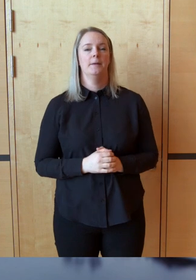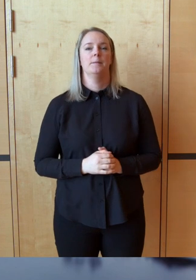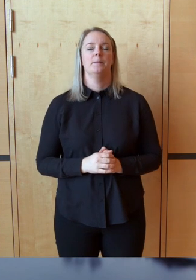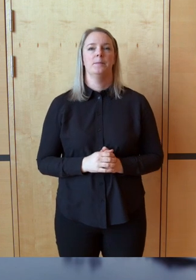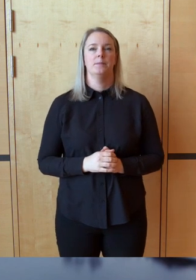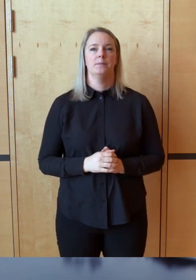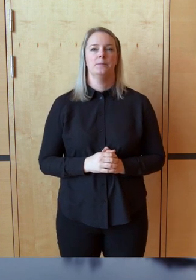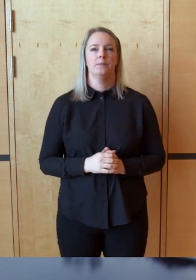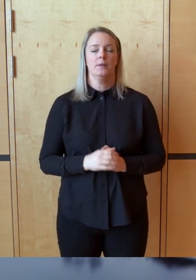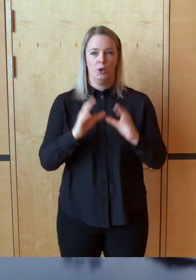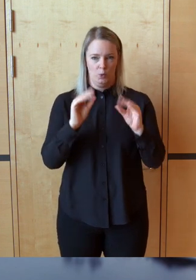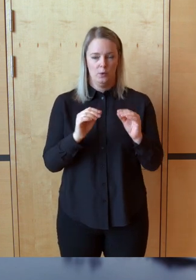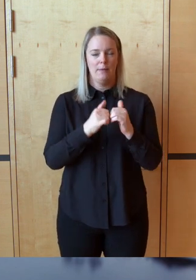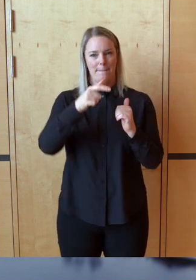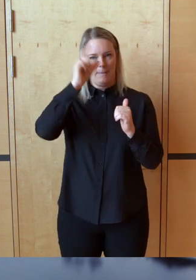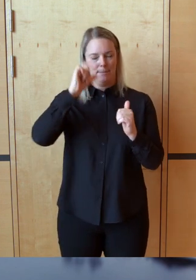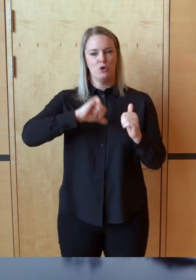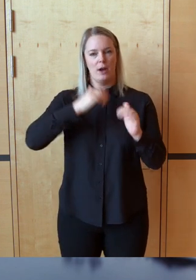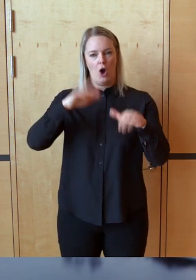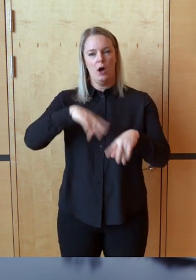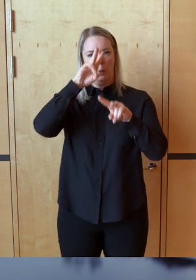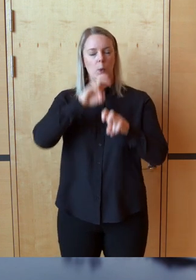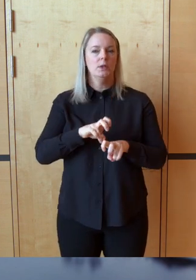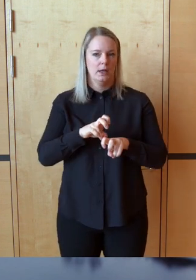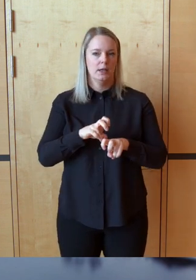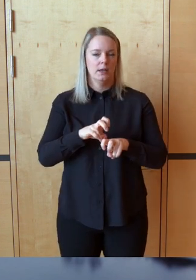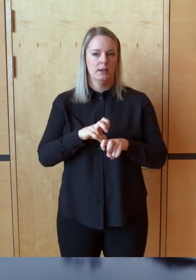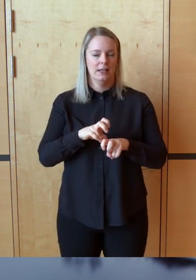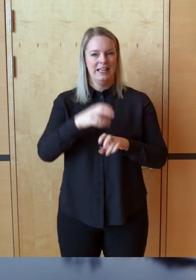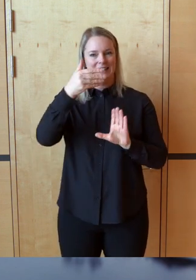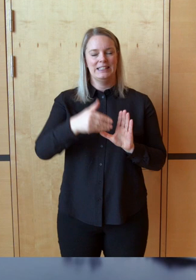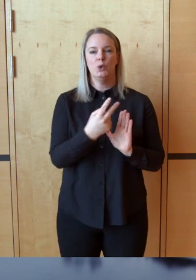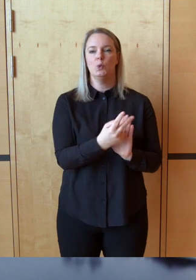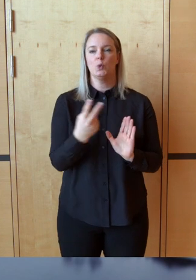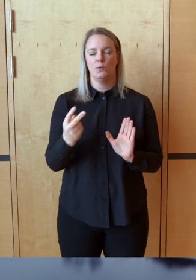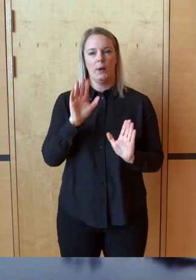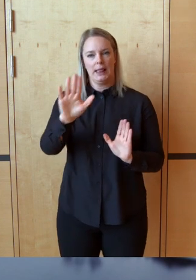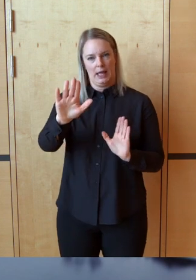Men Brandmännen har gjort en egen utredning som står på sidan 22 i deras och den hoppas